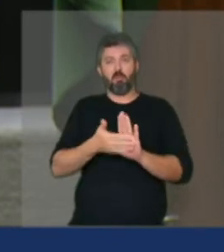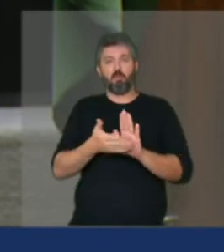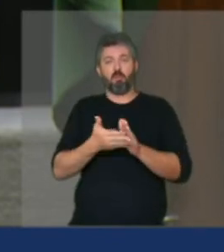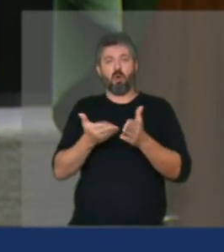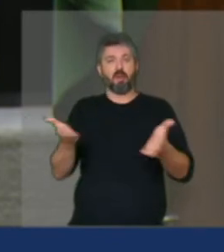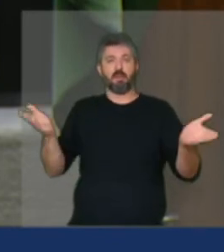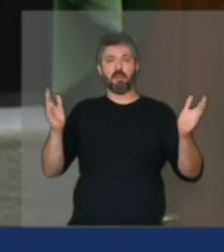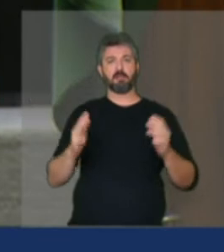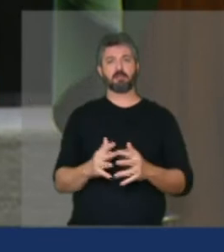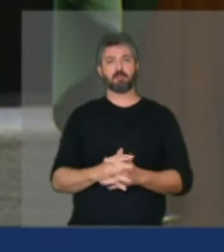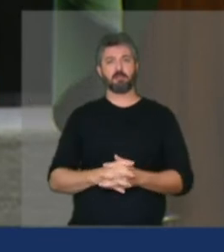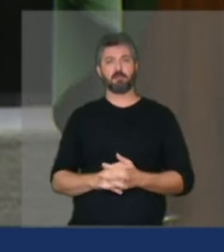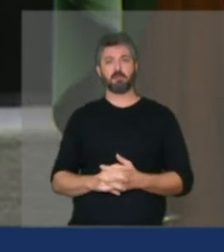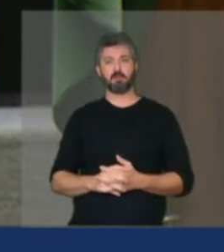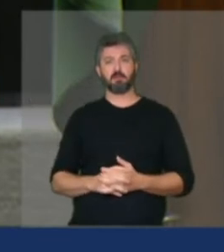DESTA NATUREZA. MAS, ANTES DE... TERMINAR ESSE MEU